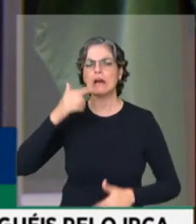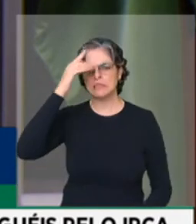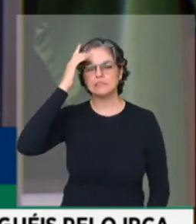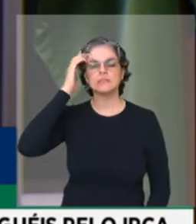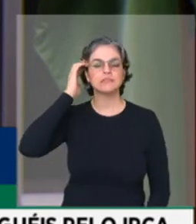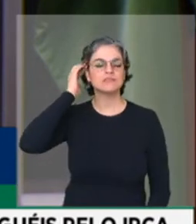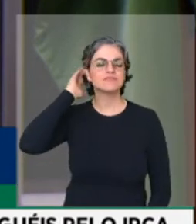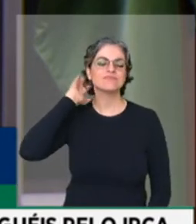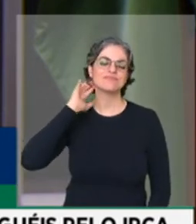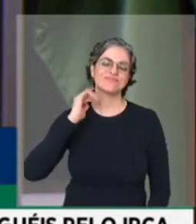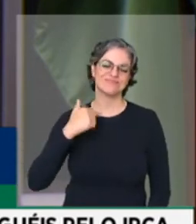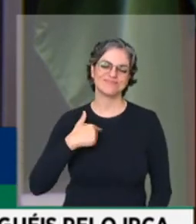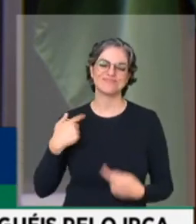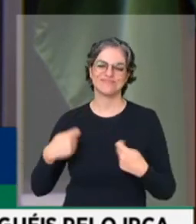POSSO DEIXAR DE AGRADECER A V.EXA., PRESIDENTE ARTHUR LIRA